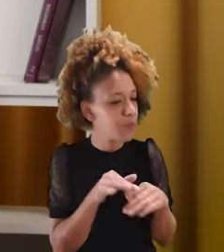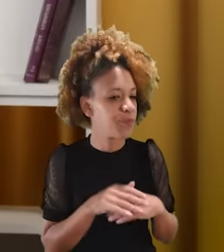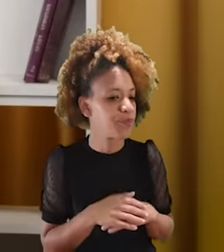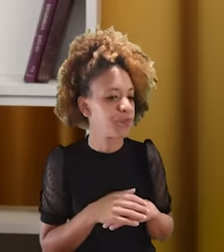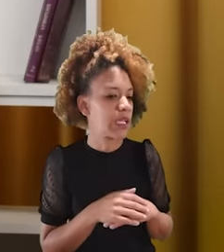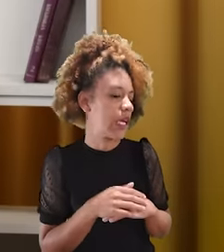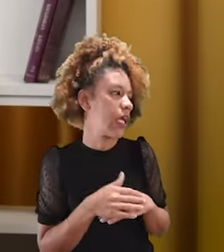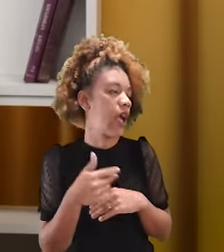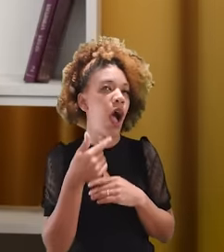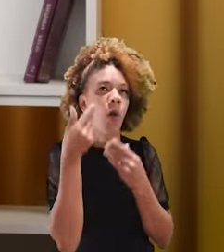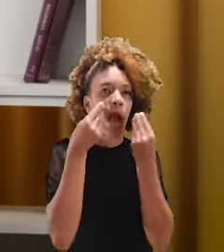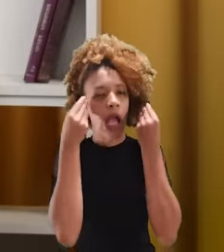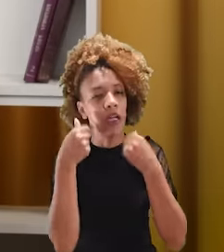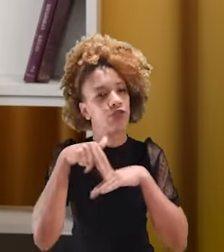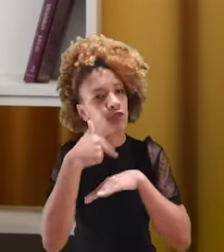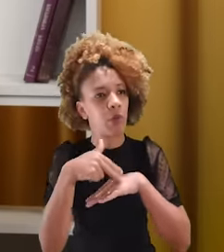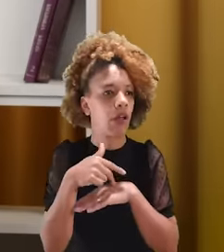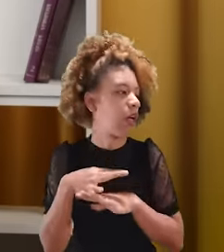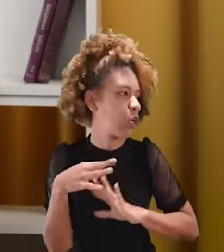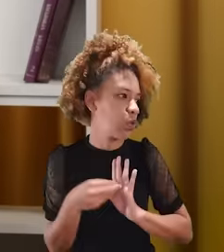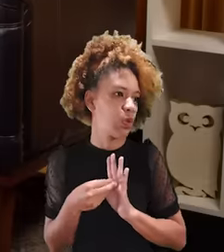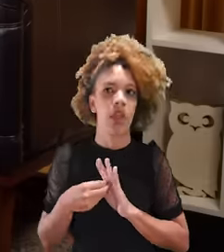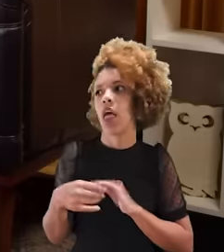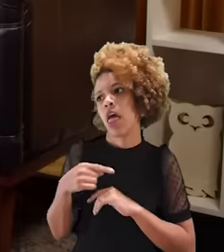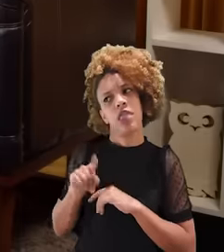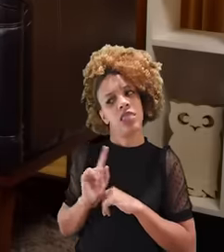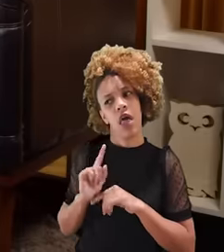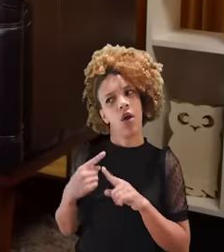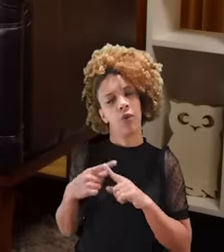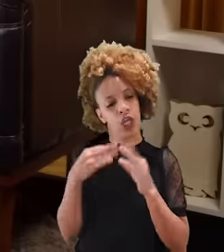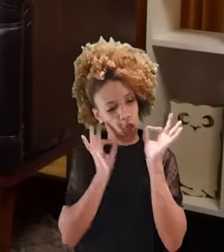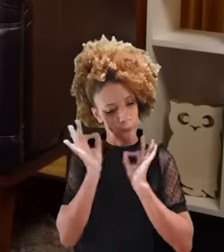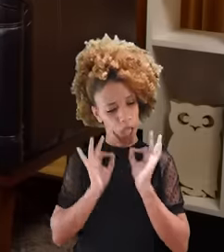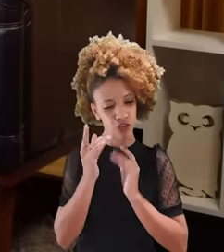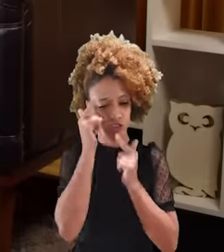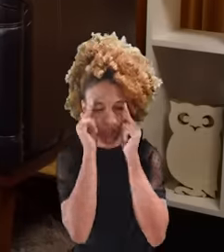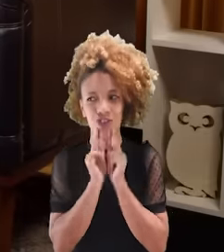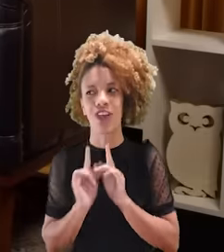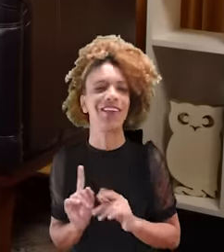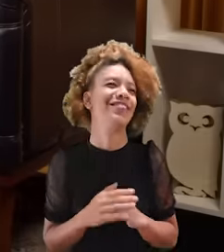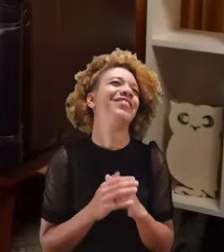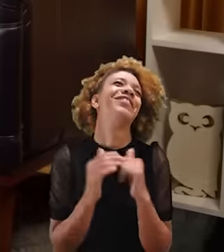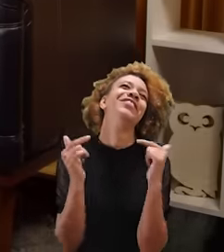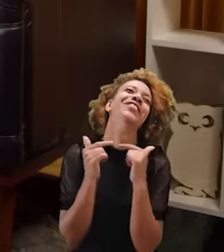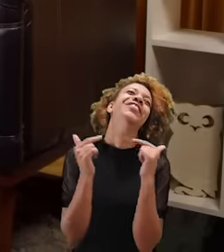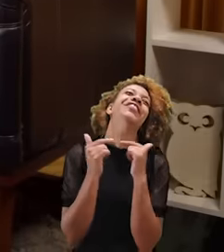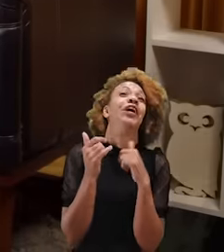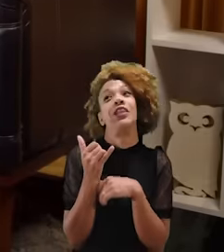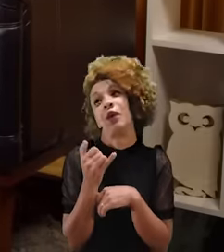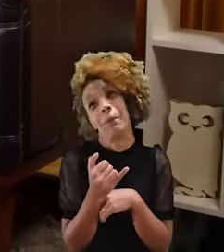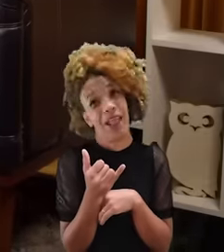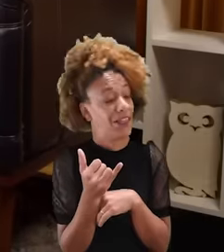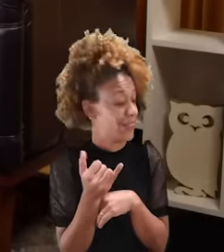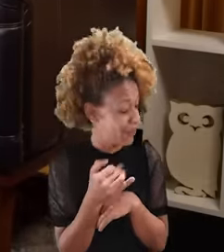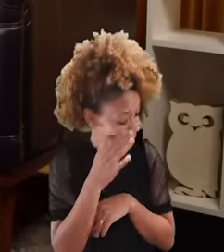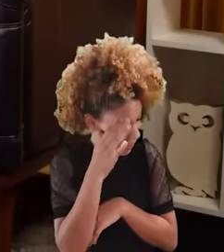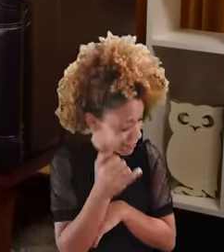cara de boneca toda cagada sobranc não me ajeito não me tomba também não Deu Merda deu uma merda